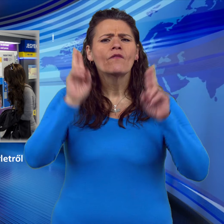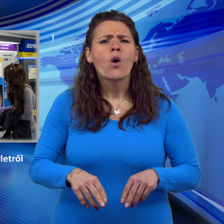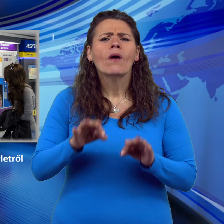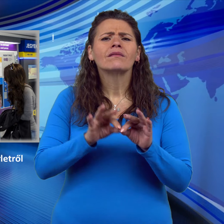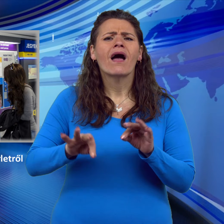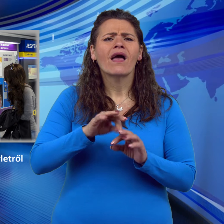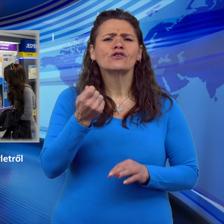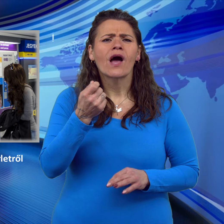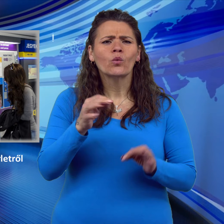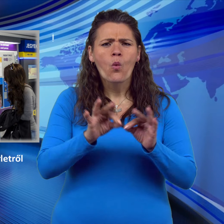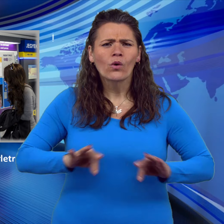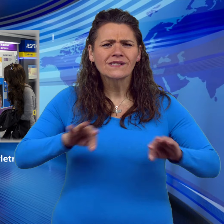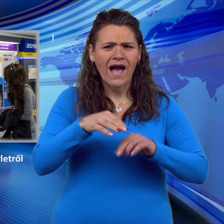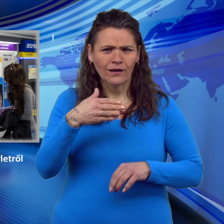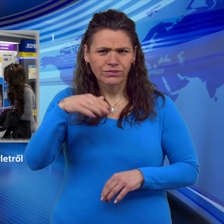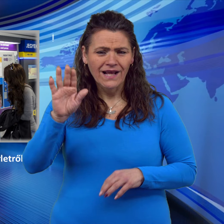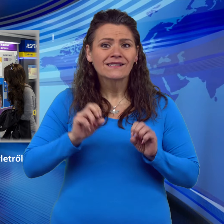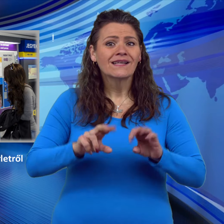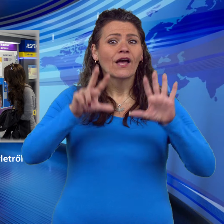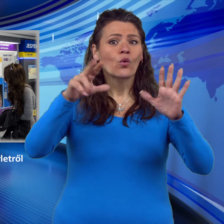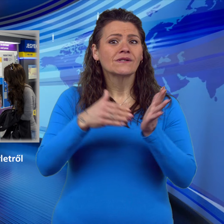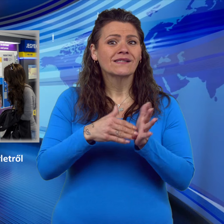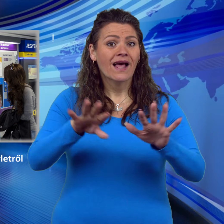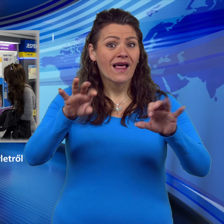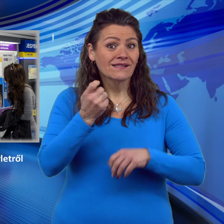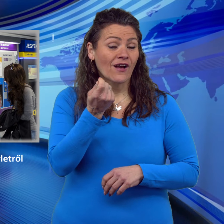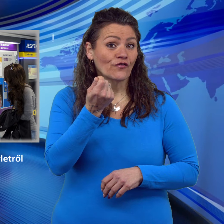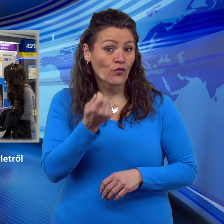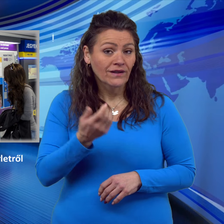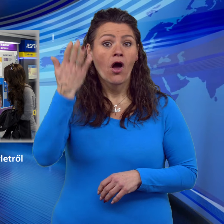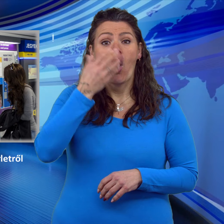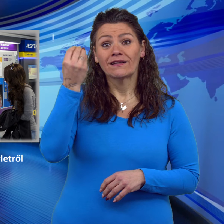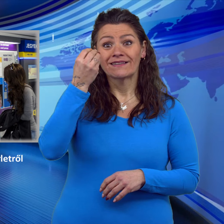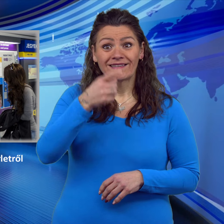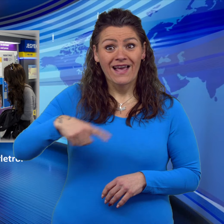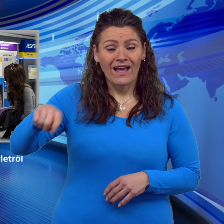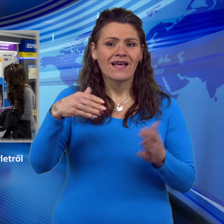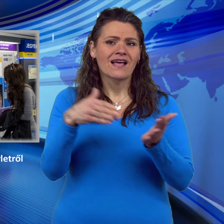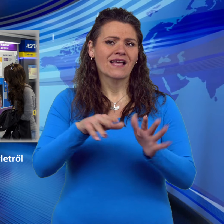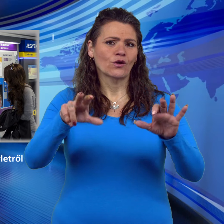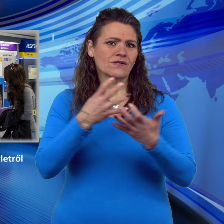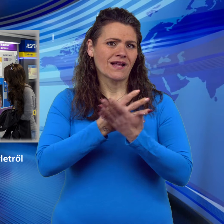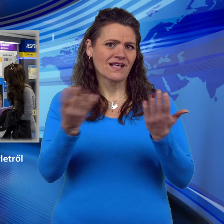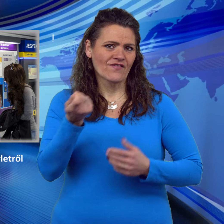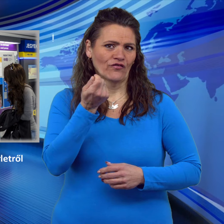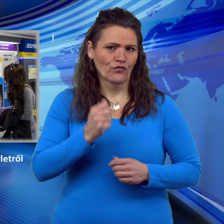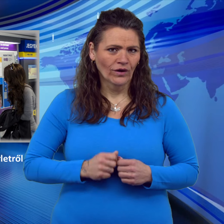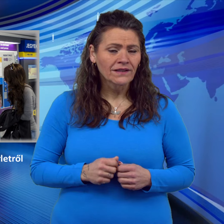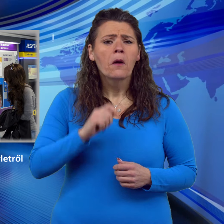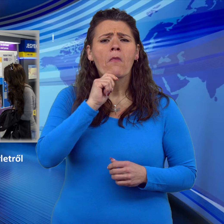A teljes árú országbérlet 18 900 forintba kerül havonta, a diákoknak mindössze 1890 forintot kell fizetnie,